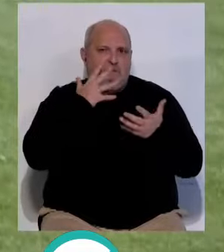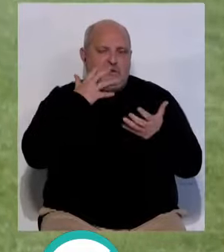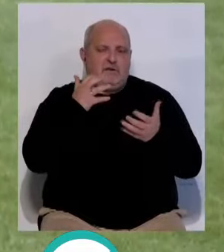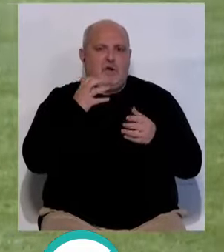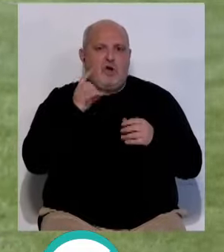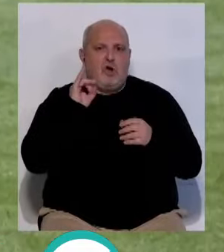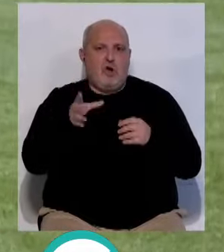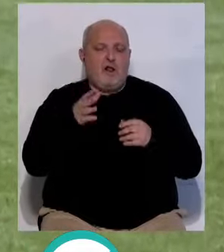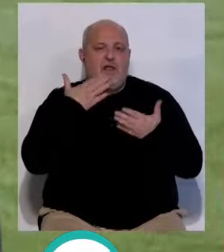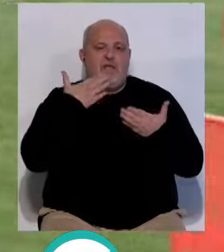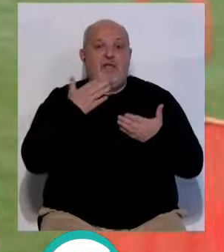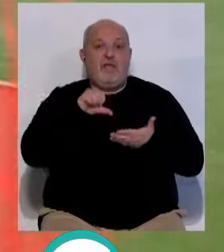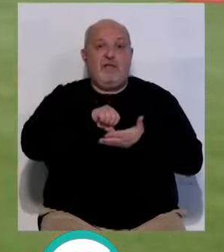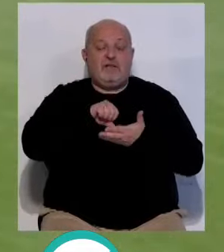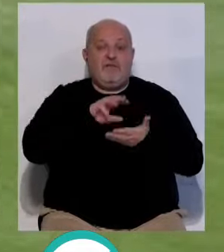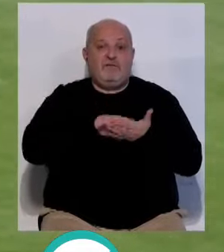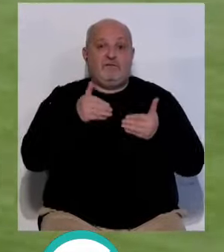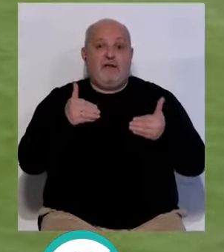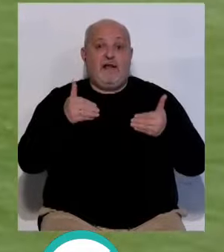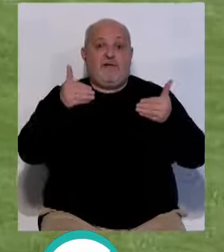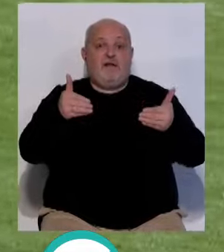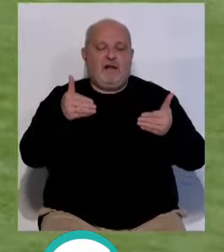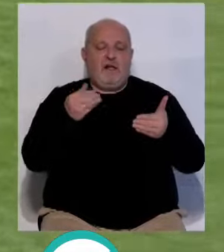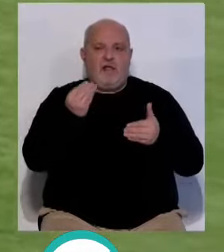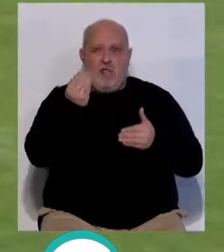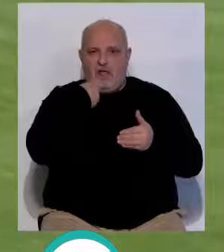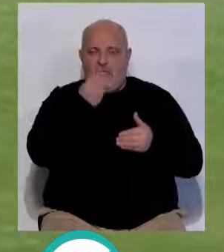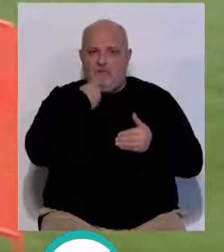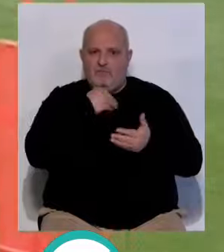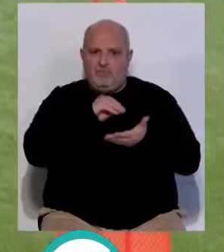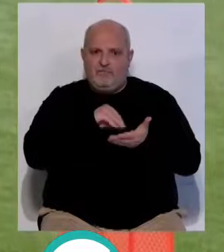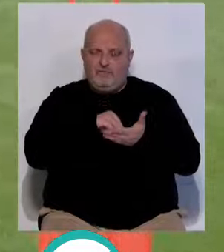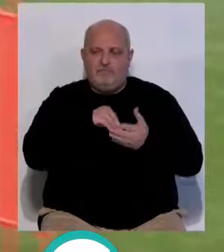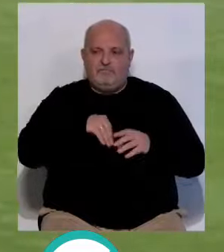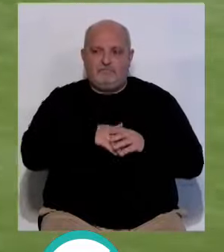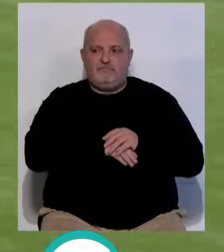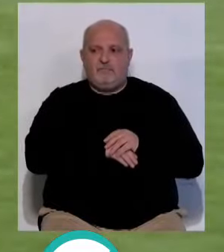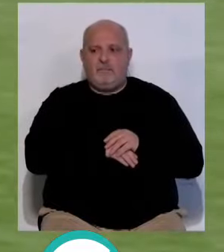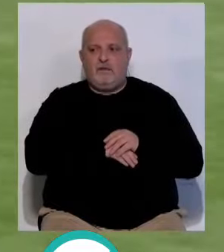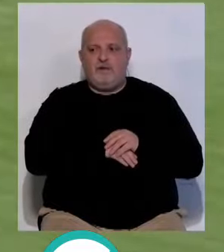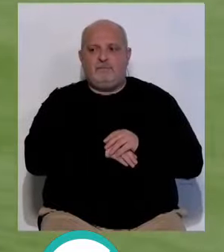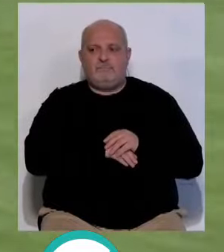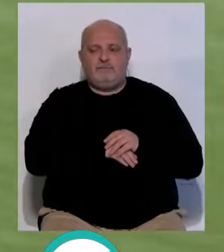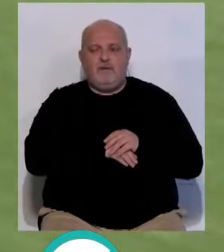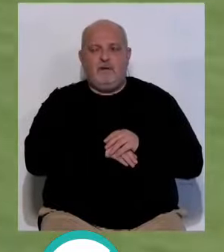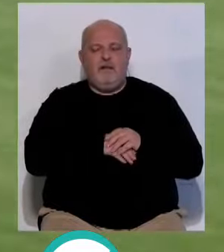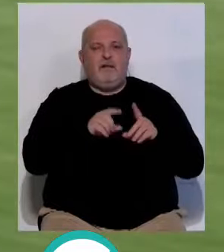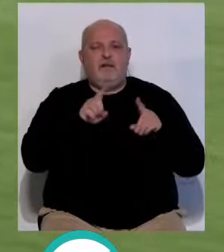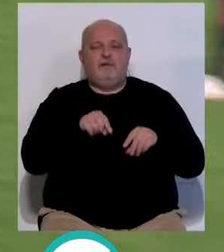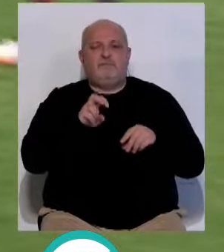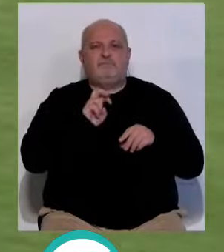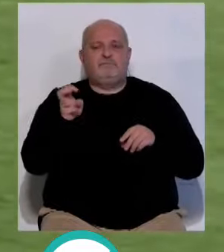gol que el centro la defensa por arriba se comió se comió hablar de la jerarquía también que le da